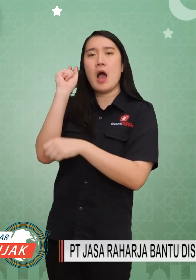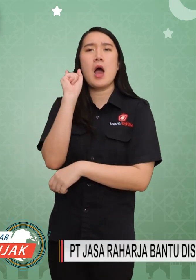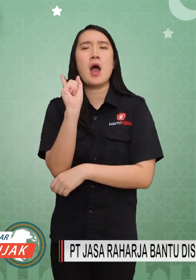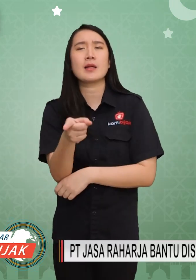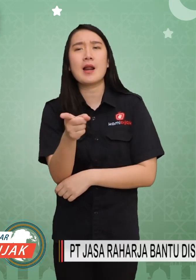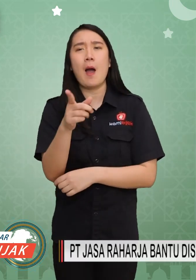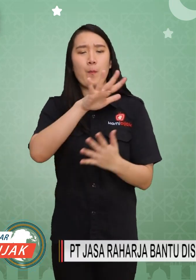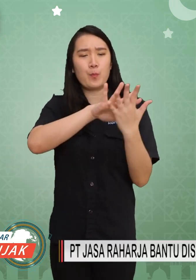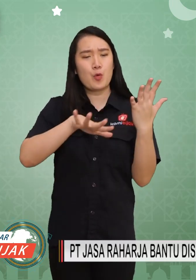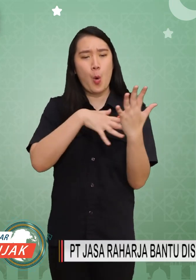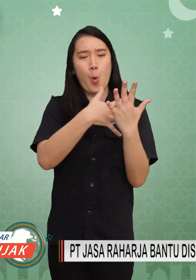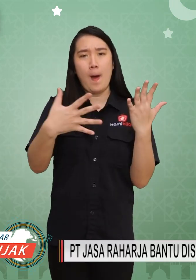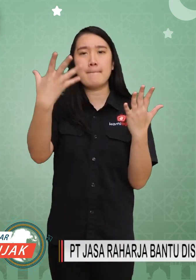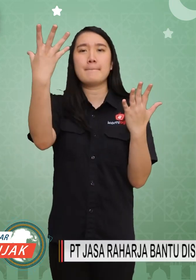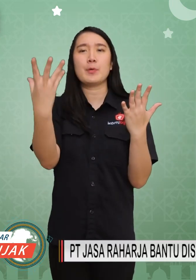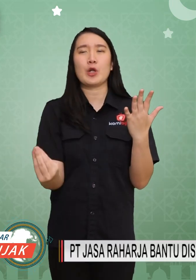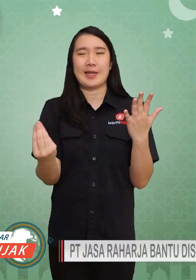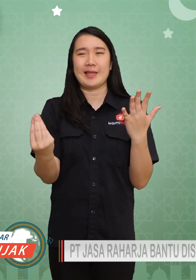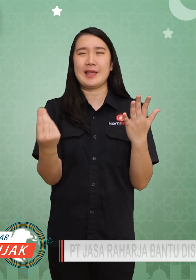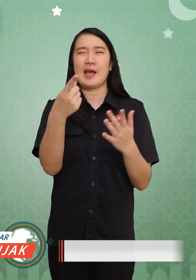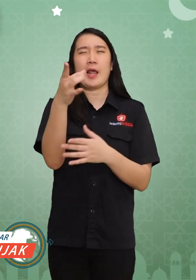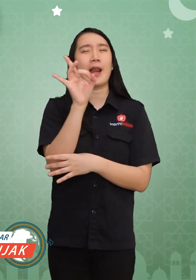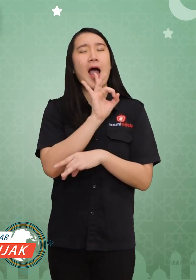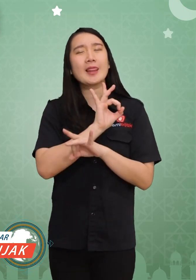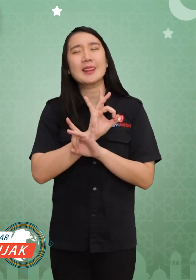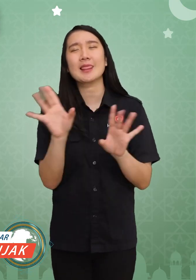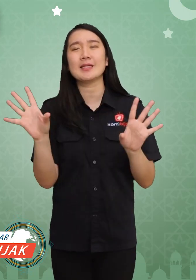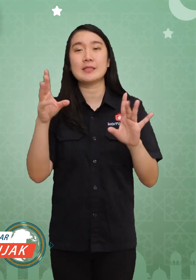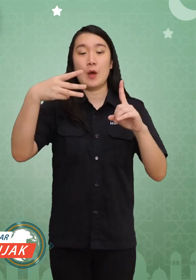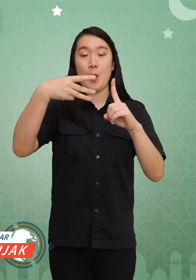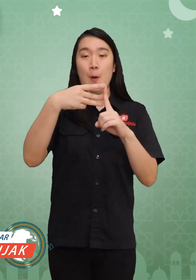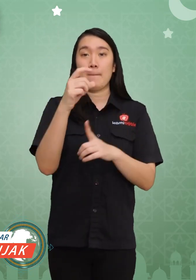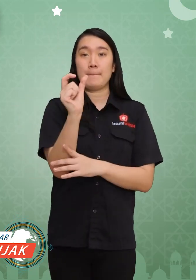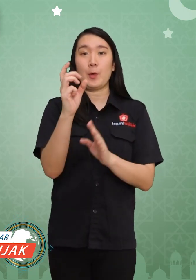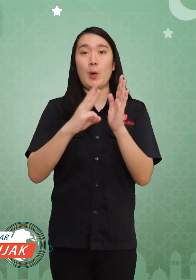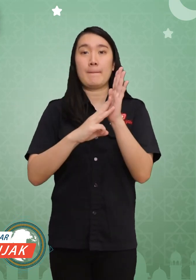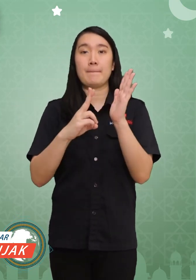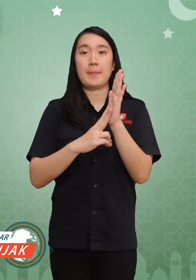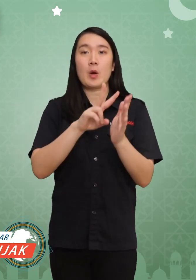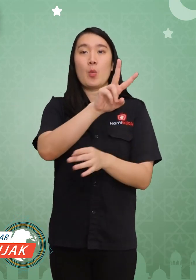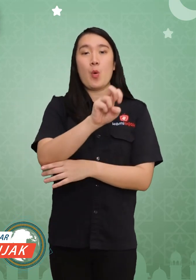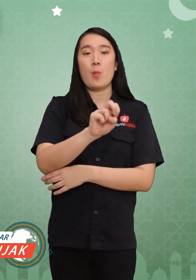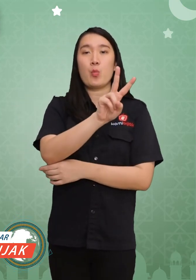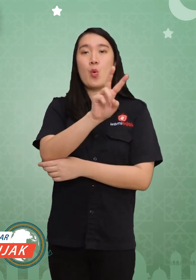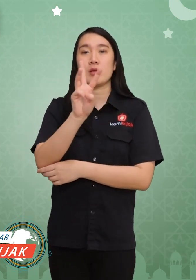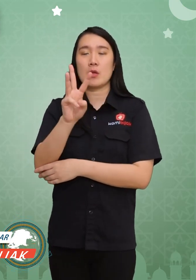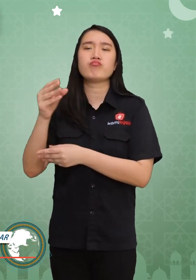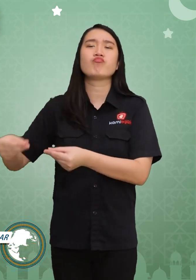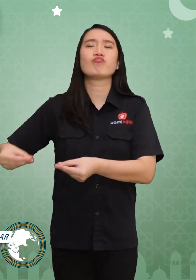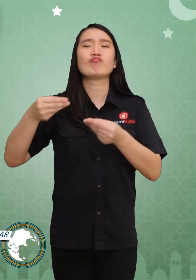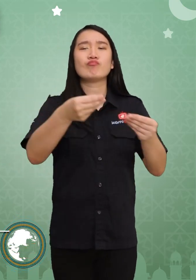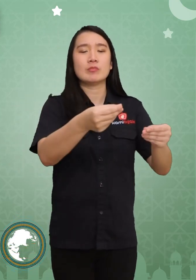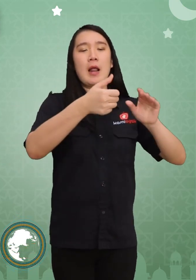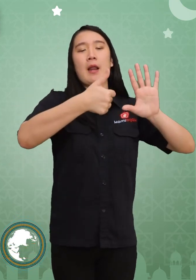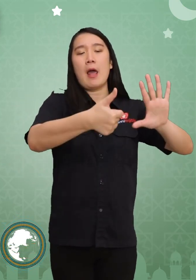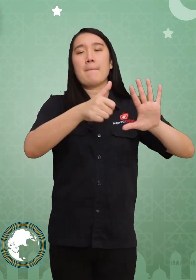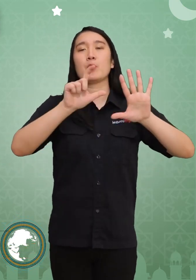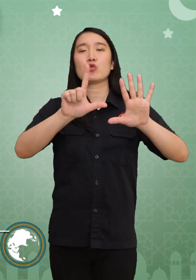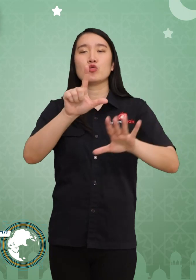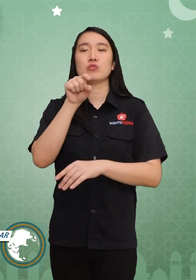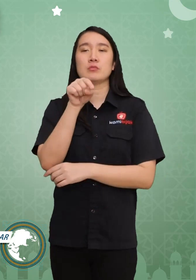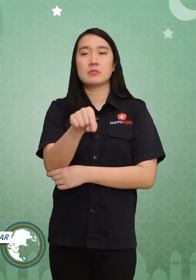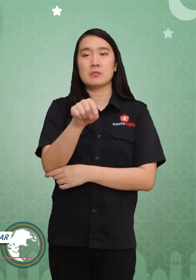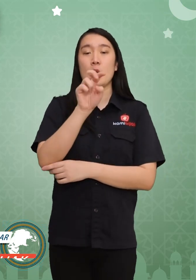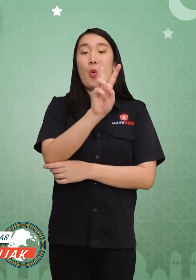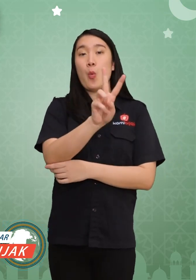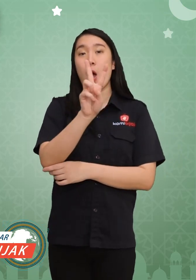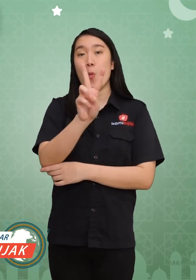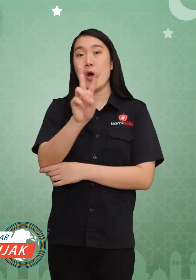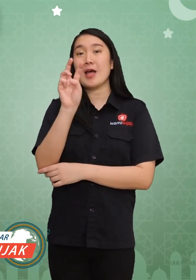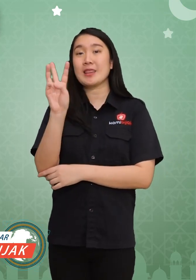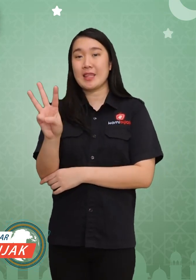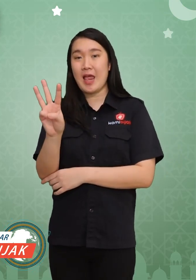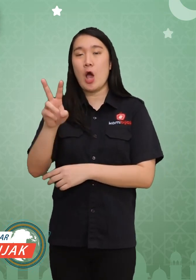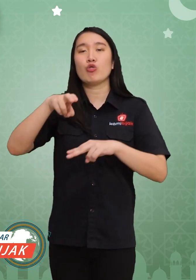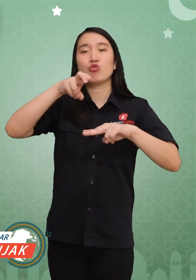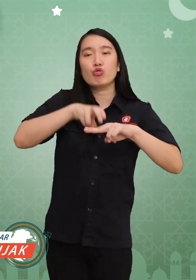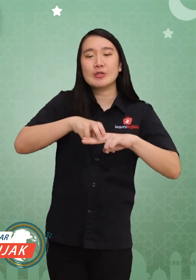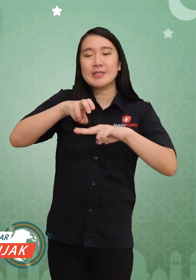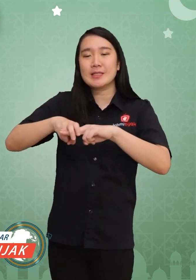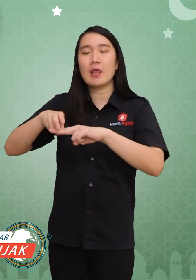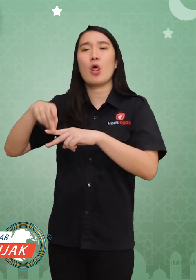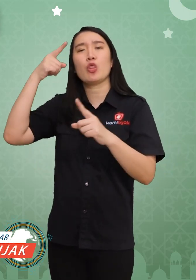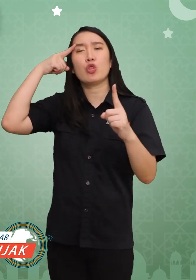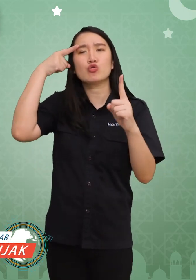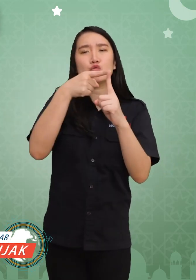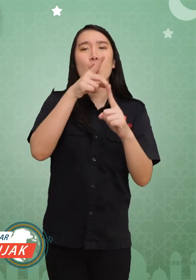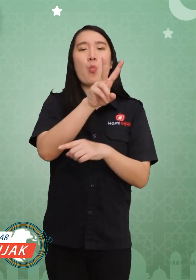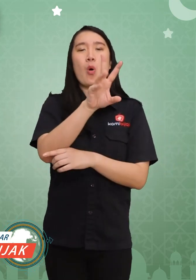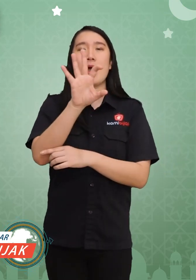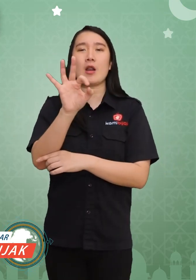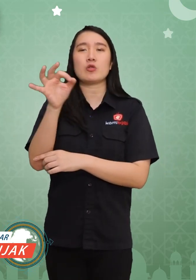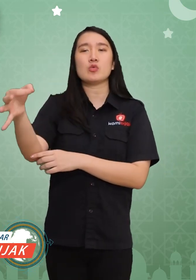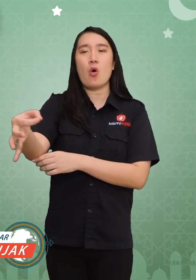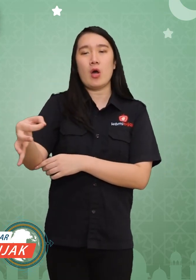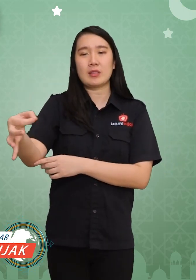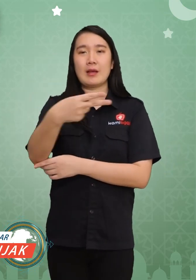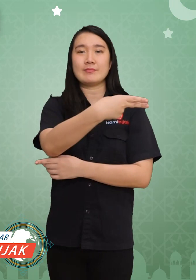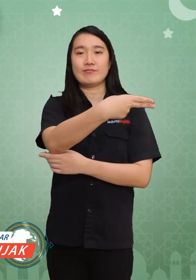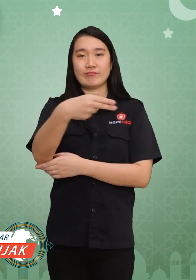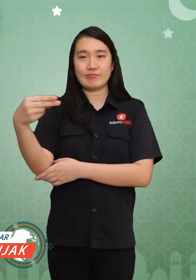Ini ada program Mudik Gratis BUMN 2023 yang menyediakan 67.223 kursi dengan tujuan ke 200 kota di Indonesia,